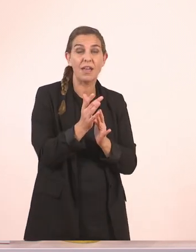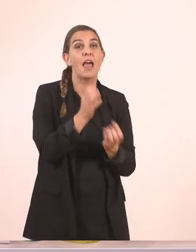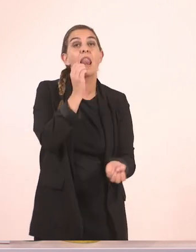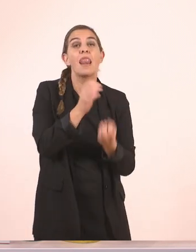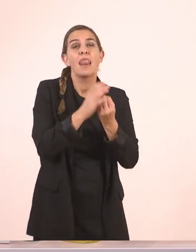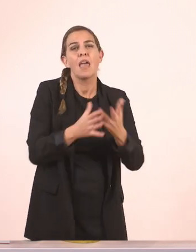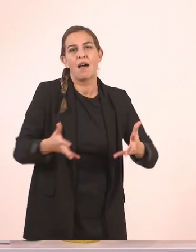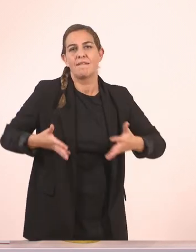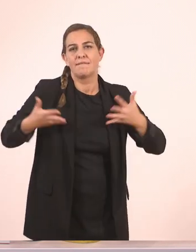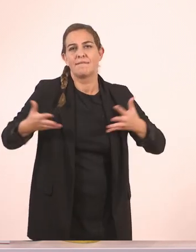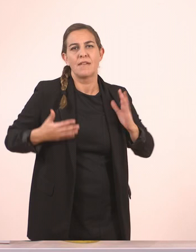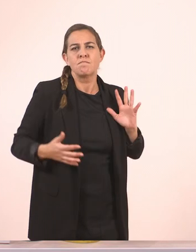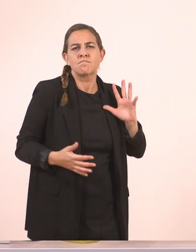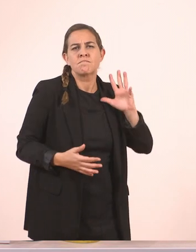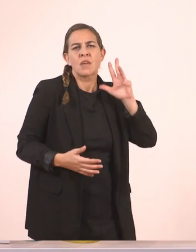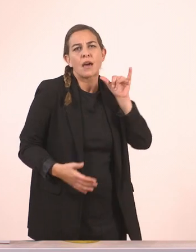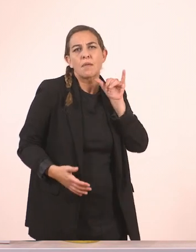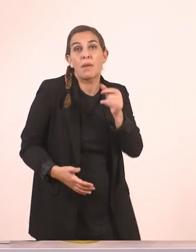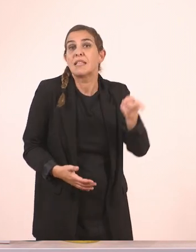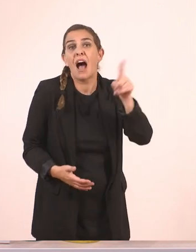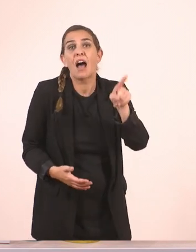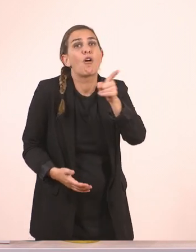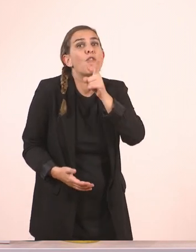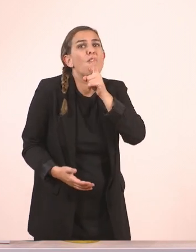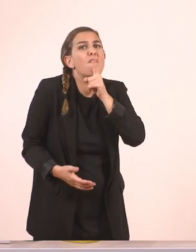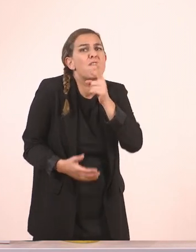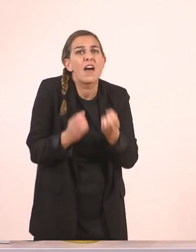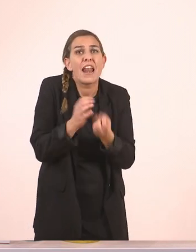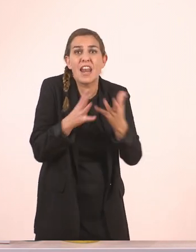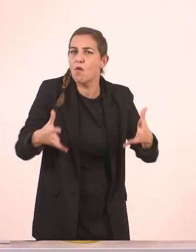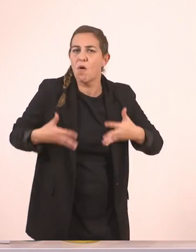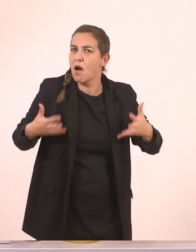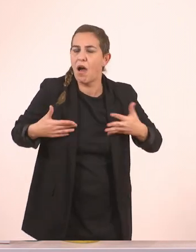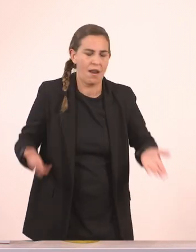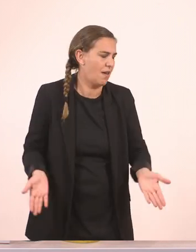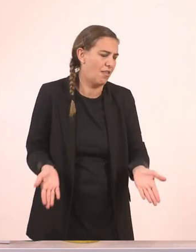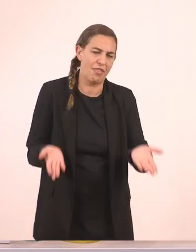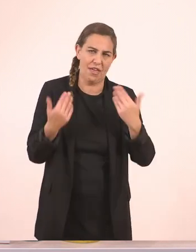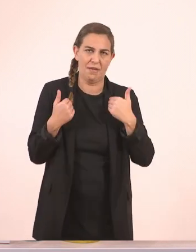δεν θα ΄χουμε να πούμε τίποτα πιο όμορφο και πιο ελπιδοφόρο, από τη γέννηση του Χριστού.